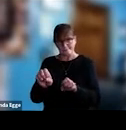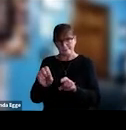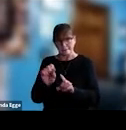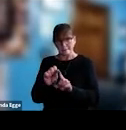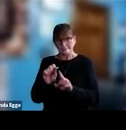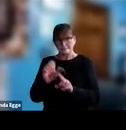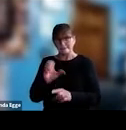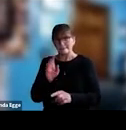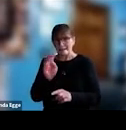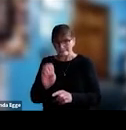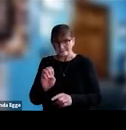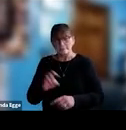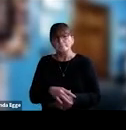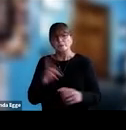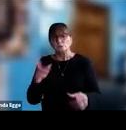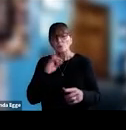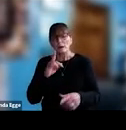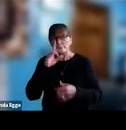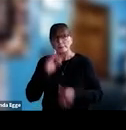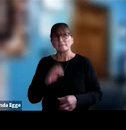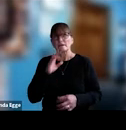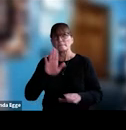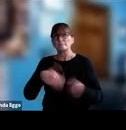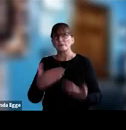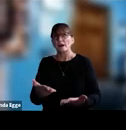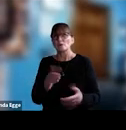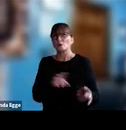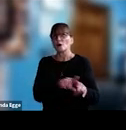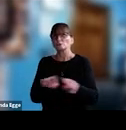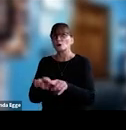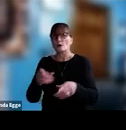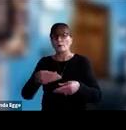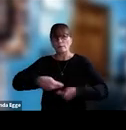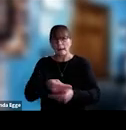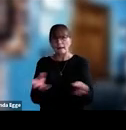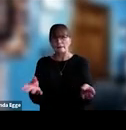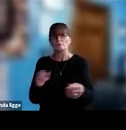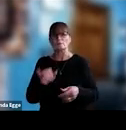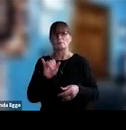Y creo que he proporcionado los folletos para eso también.